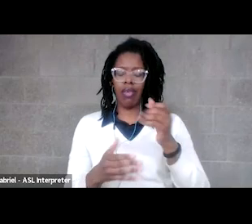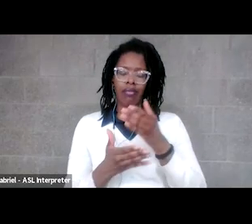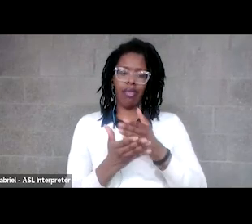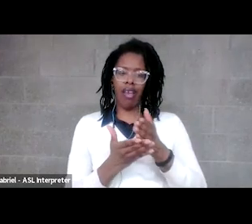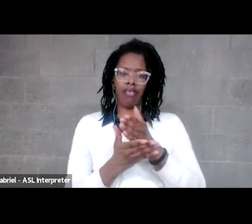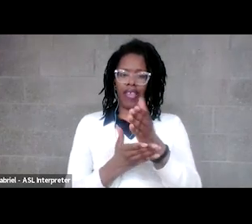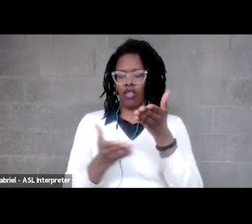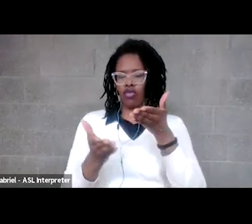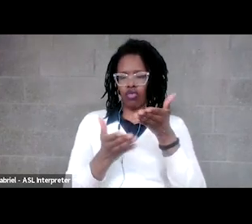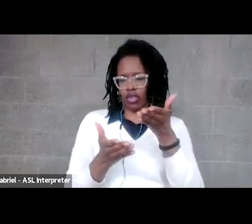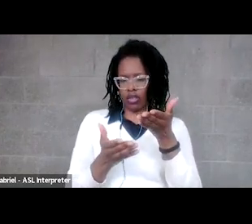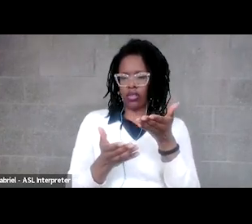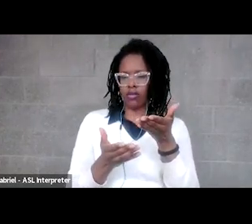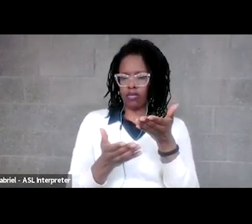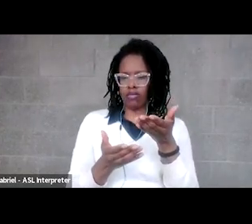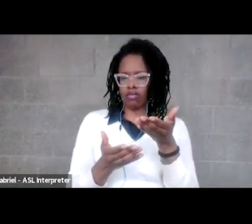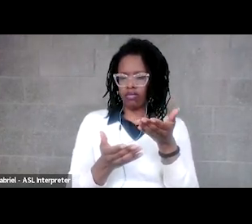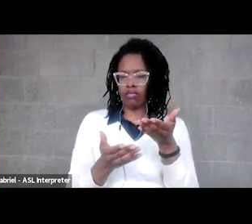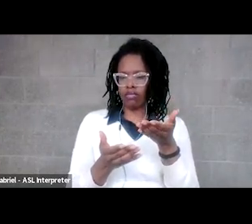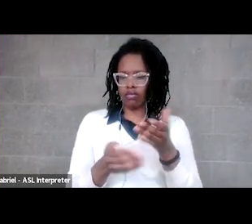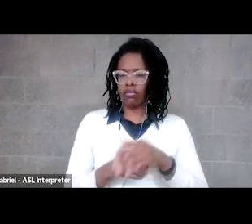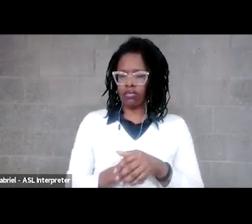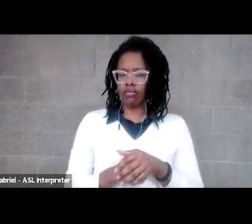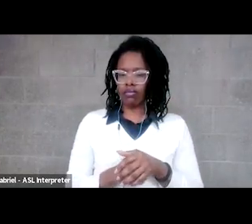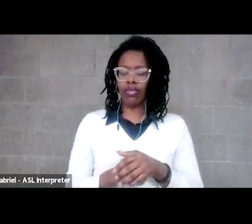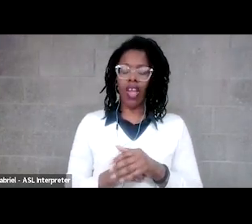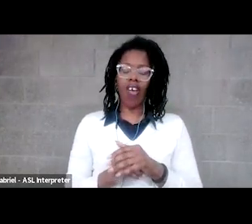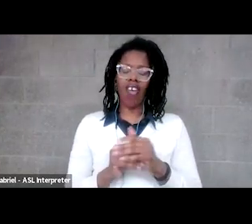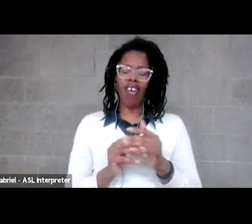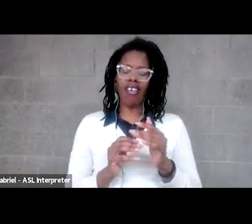es este documento de dos páginas titulado "Servicios en línea de la SSA Explicados".